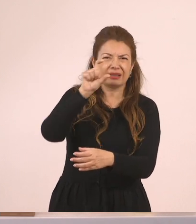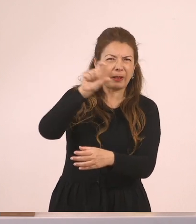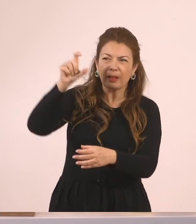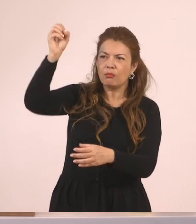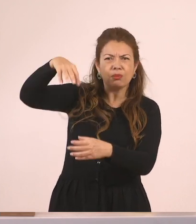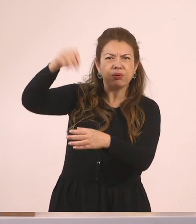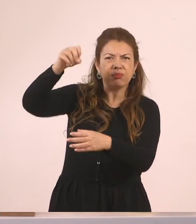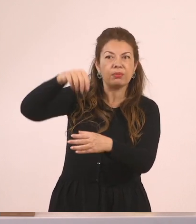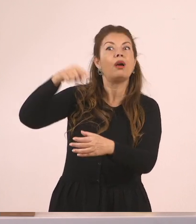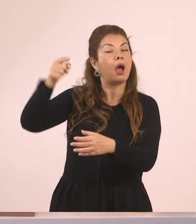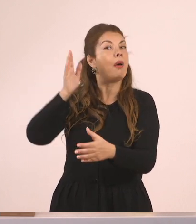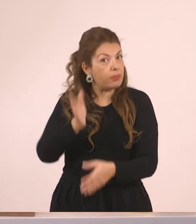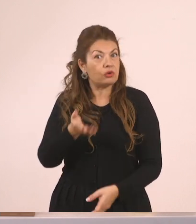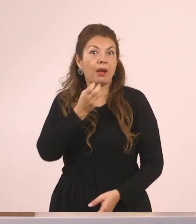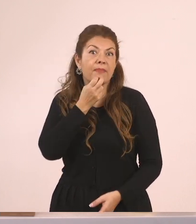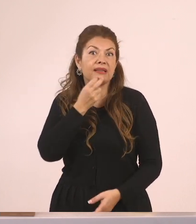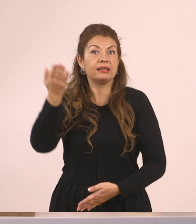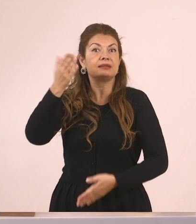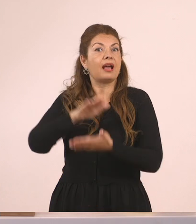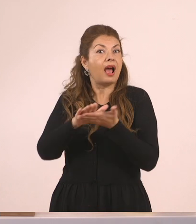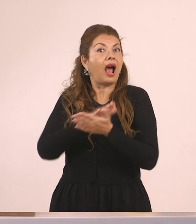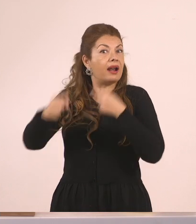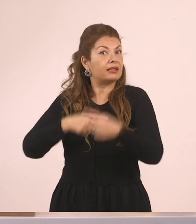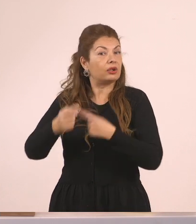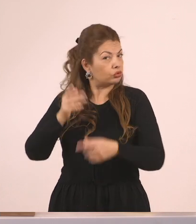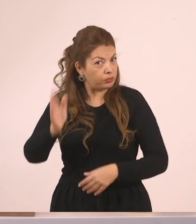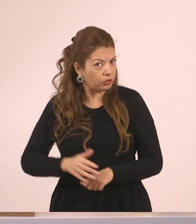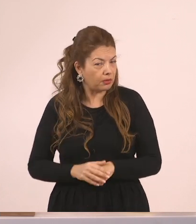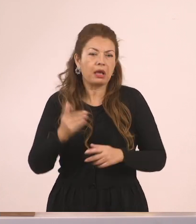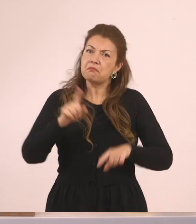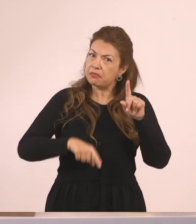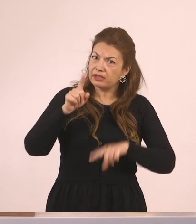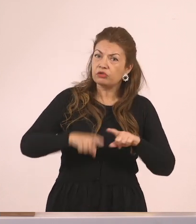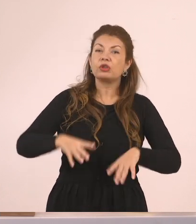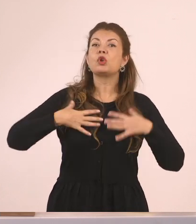Μπορούμε λοιπόν να ανακυκλώσουμε και τις μπαταρίες. Και κάποιες φορές μπορούμε να ανακυκλώσουμε και τα ρούχα μας,